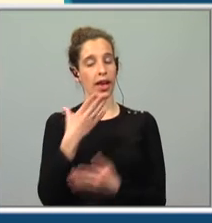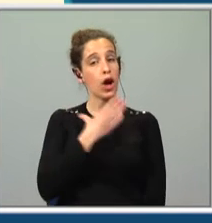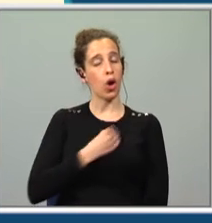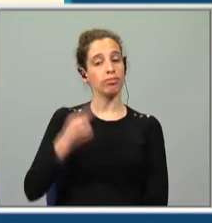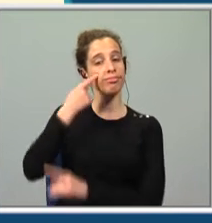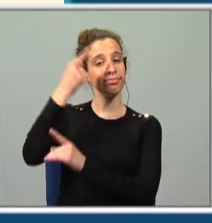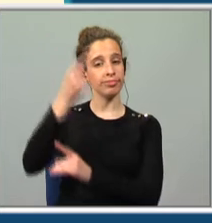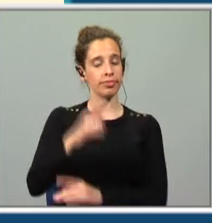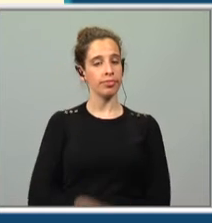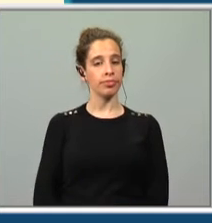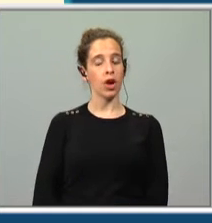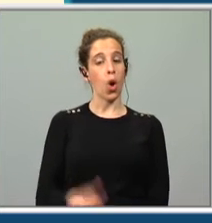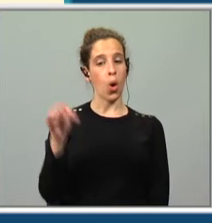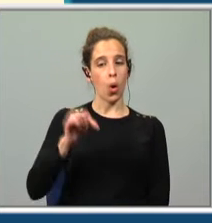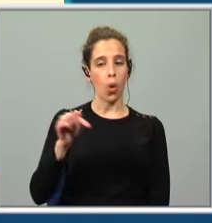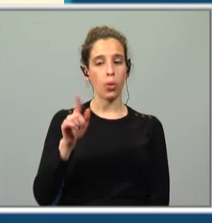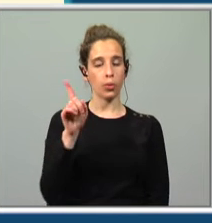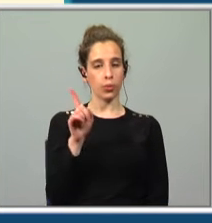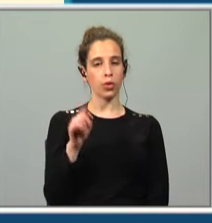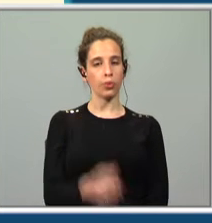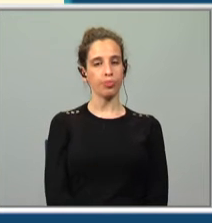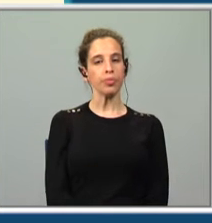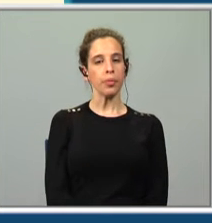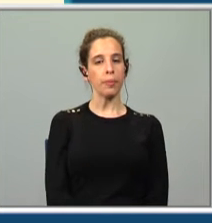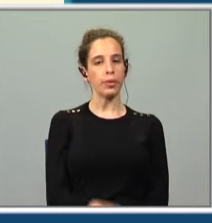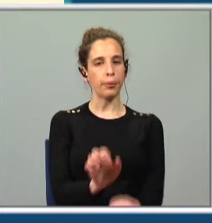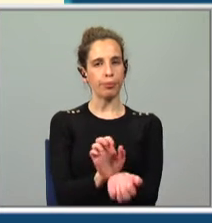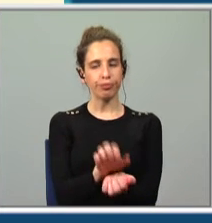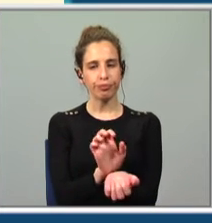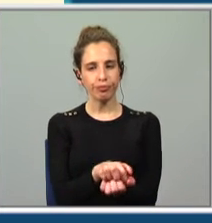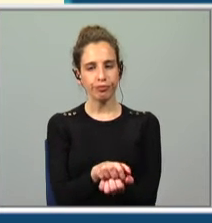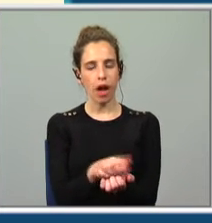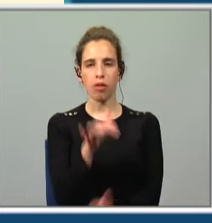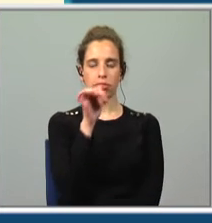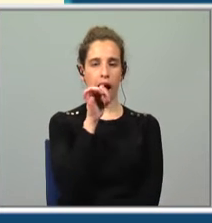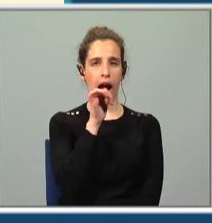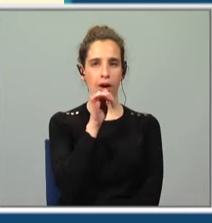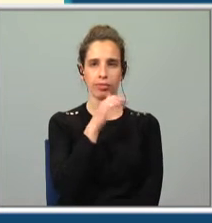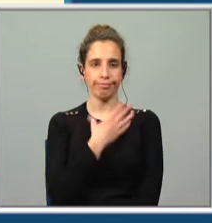apresentar hora e hoje vou trazer uns um crocodilo que não gostava de água sério 現在時間和今天我會帶一些不喜歡水的鱷魚